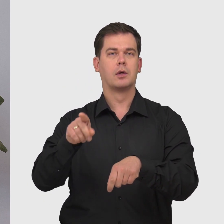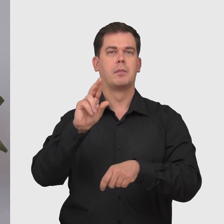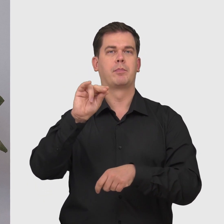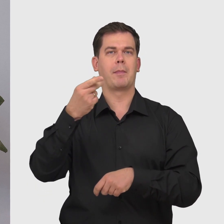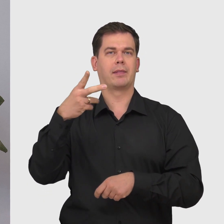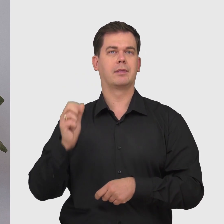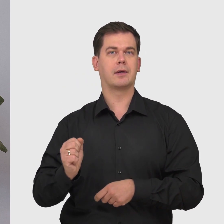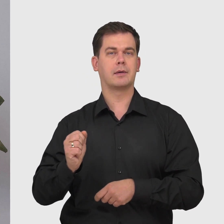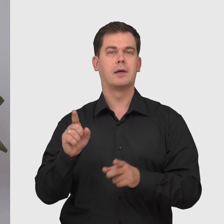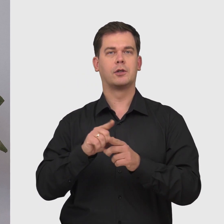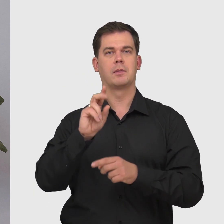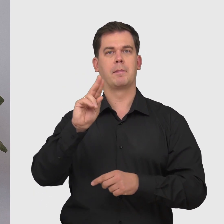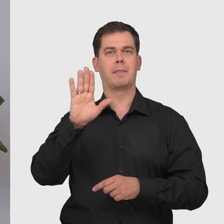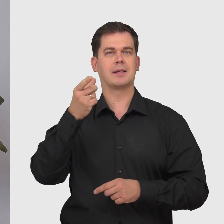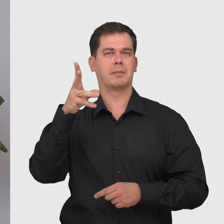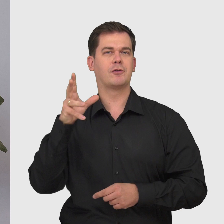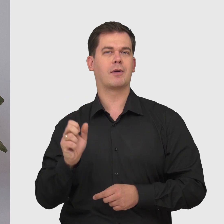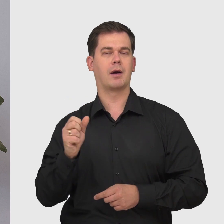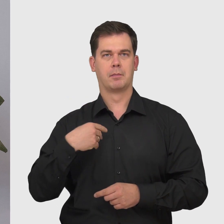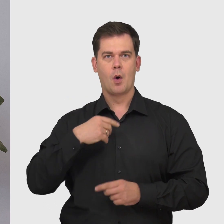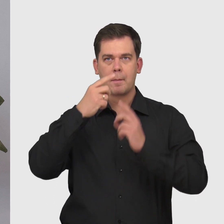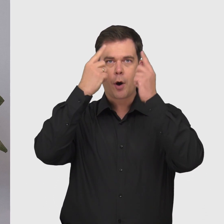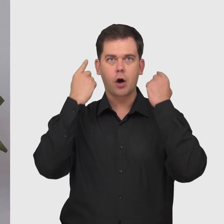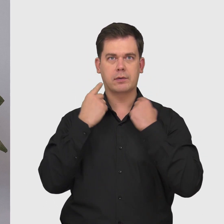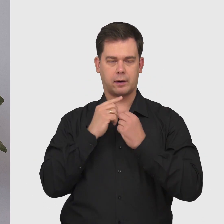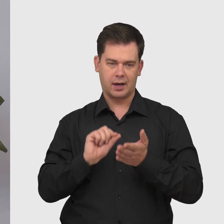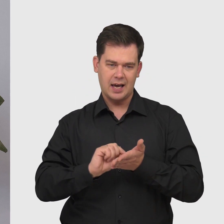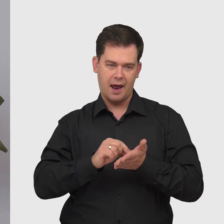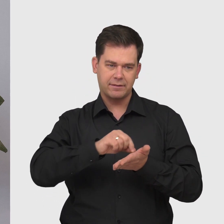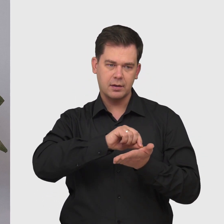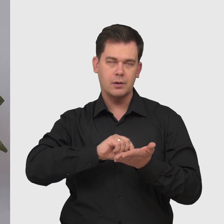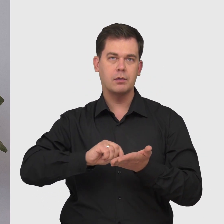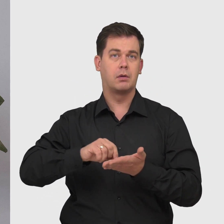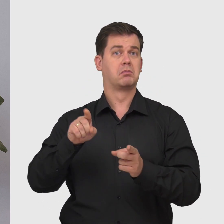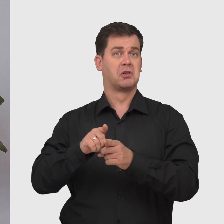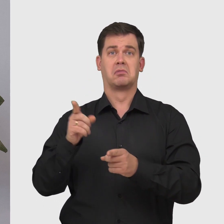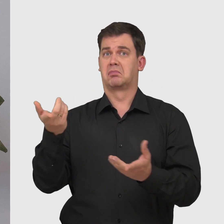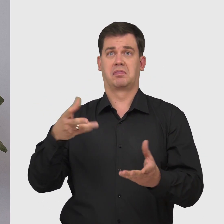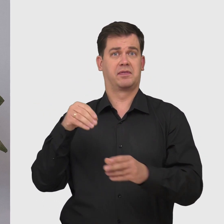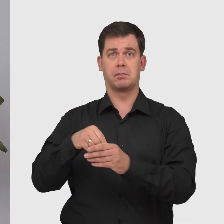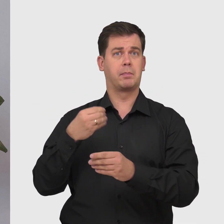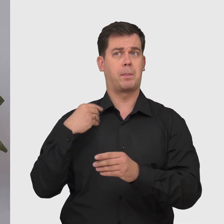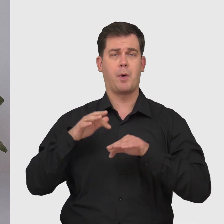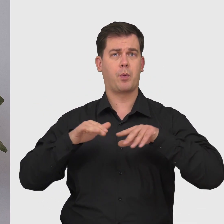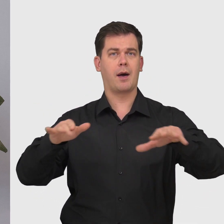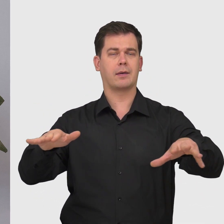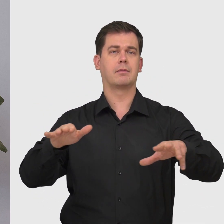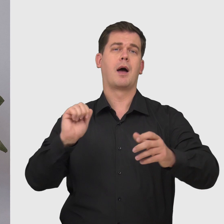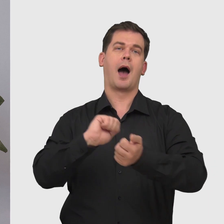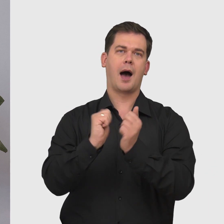z których wykonano pomandery: „balsamiczka z grawerowanym portretem, u której jest rubinków 15”